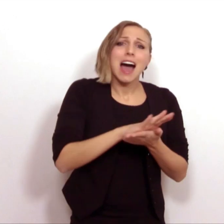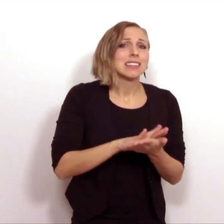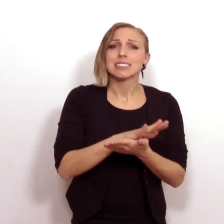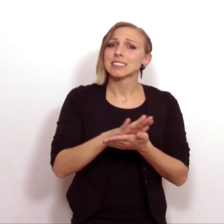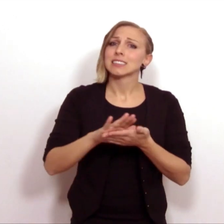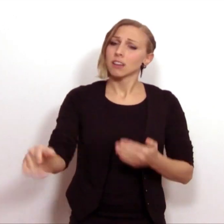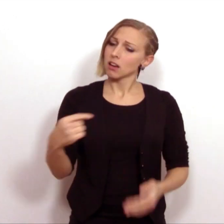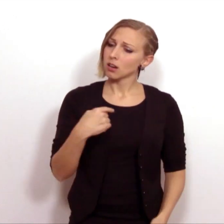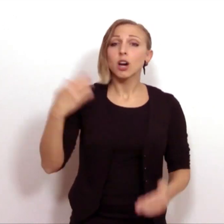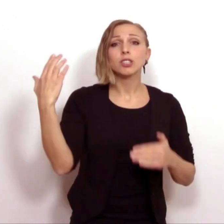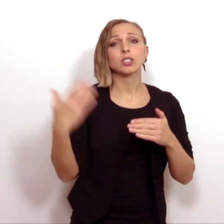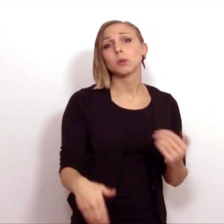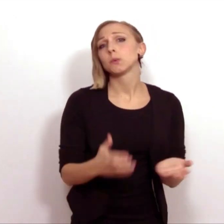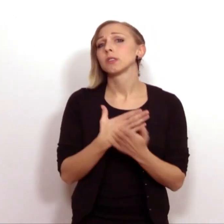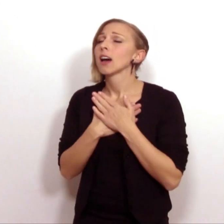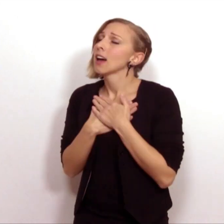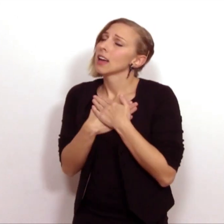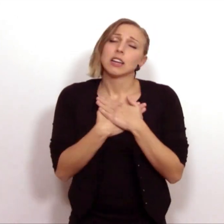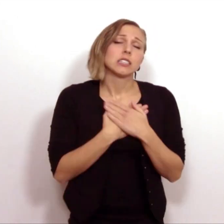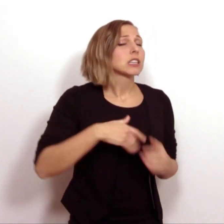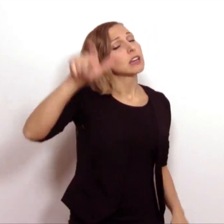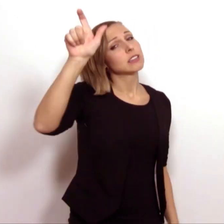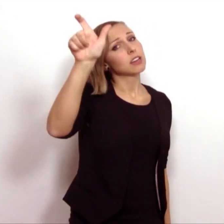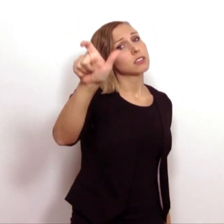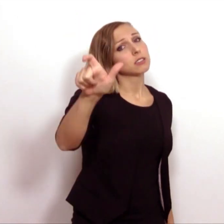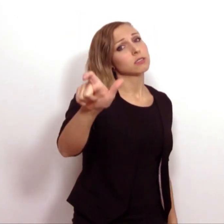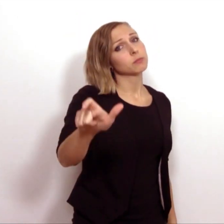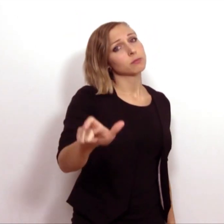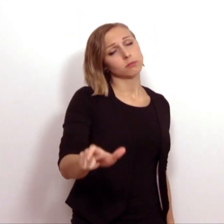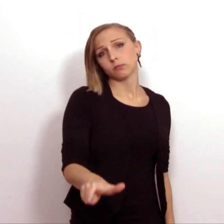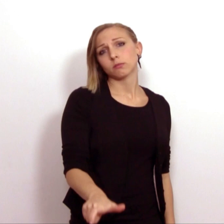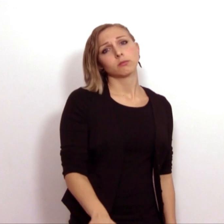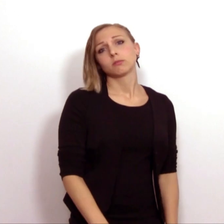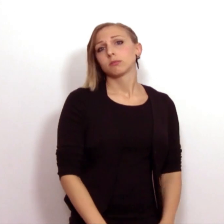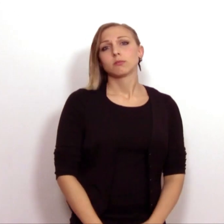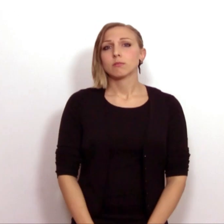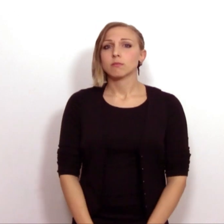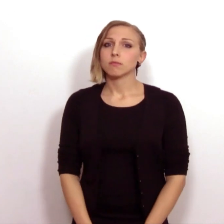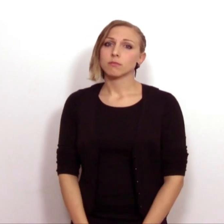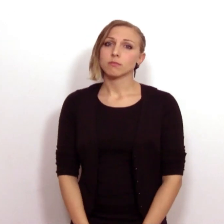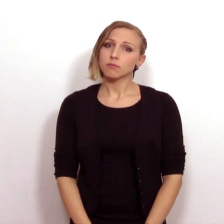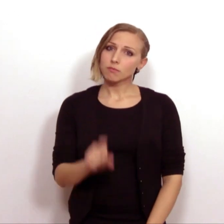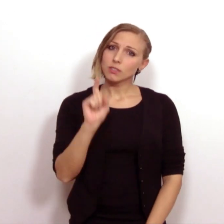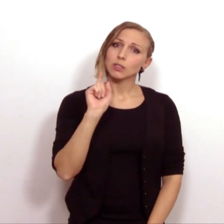Aldrig ska jag sluta älska dig.